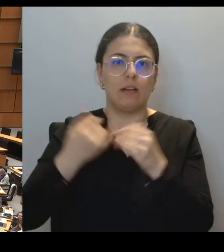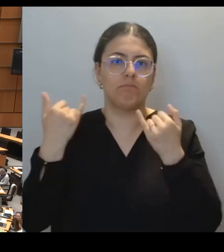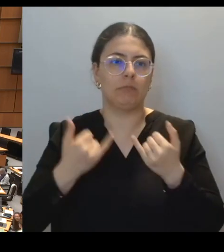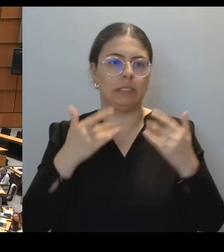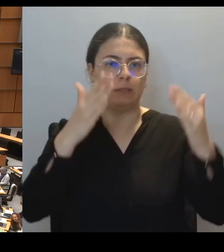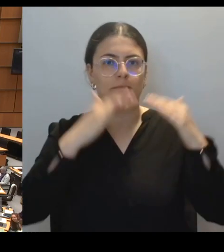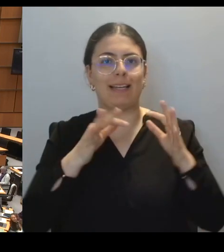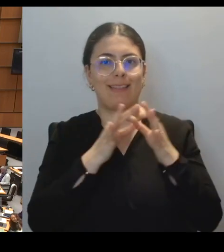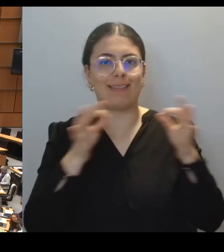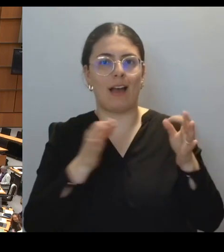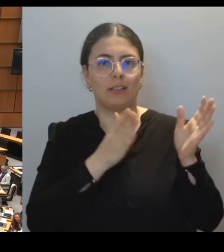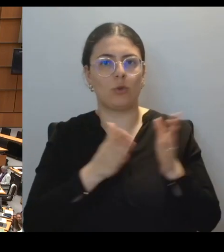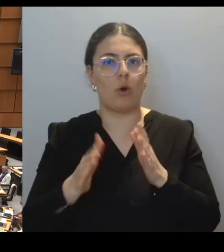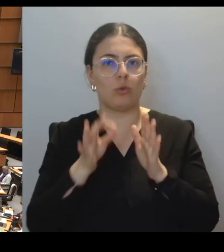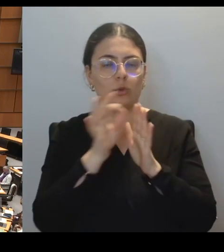geben die Wahlergebnisse später bekannt.